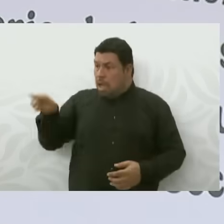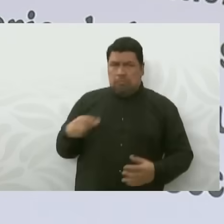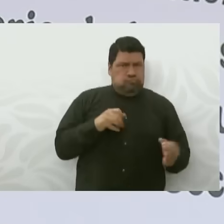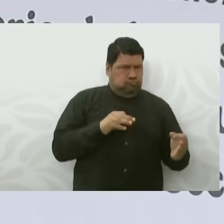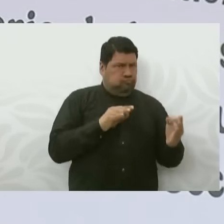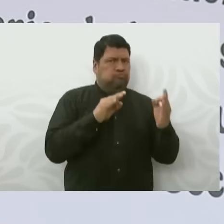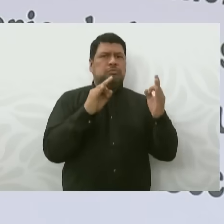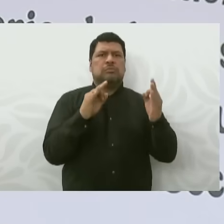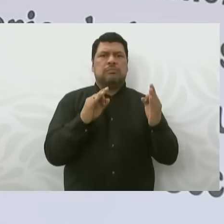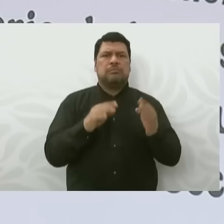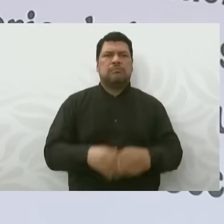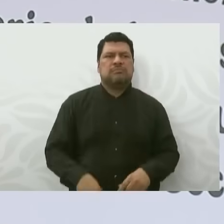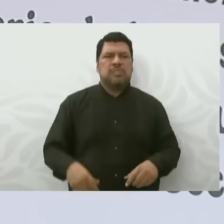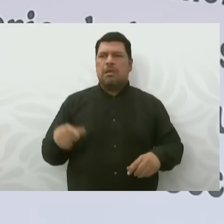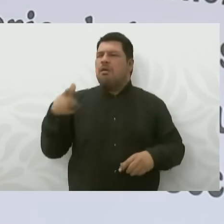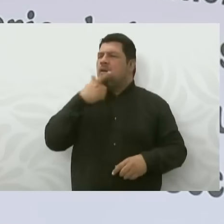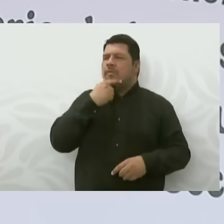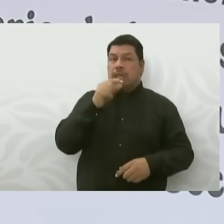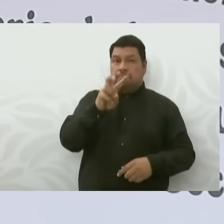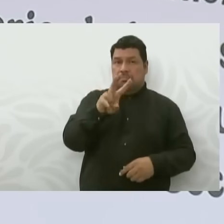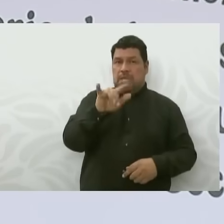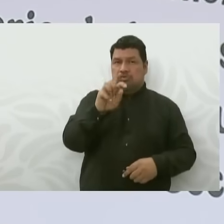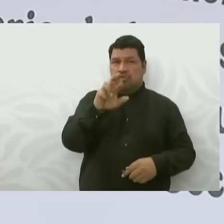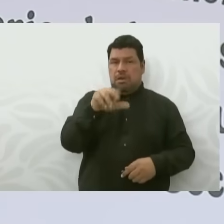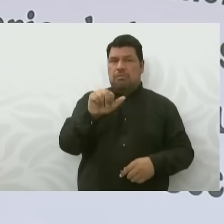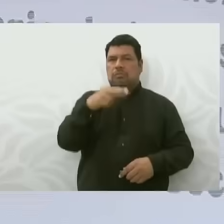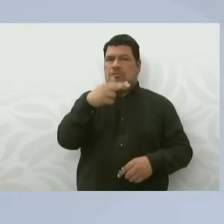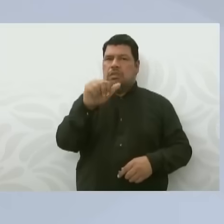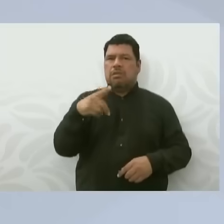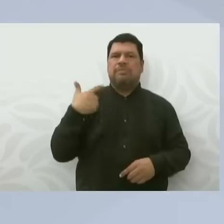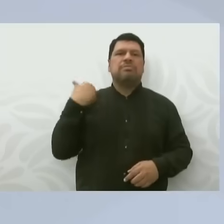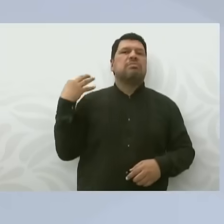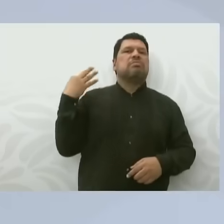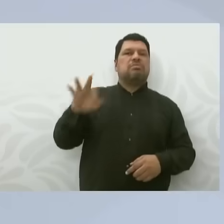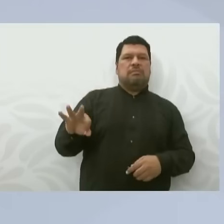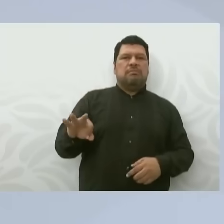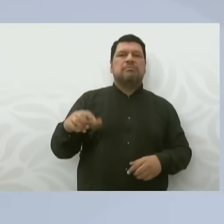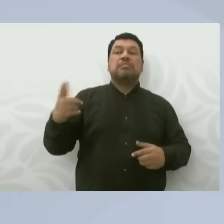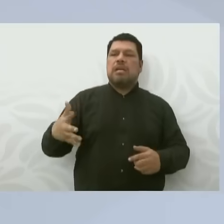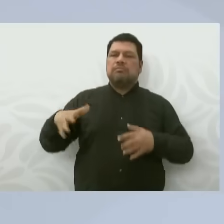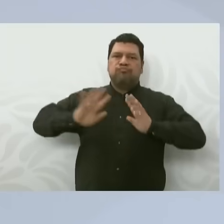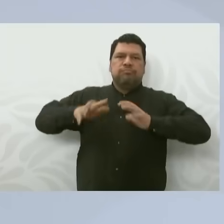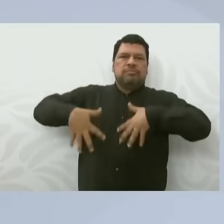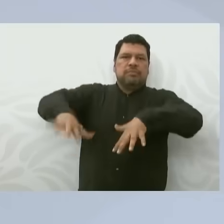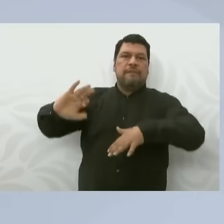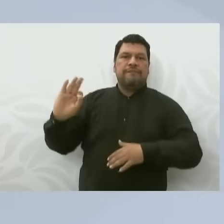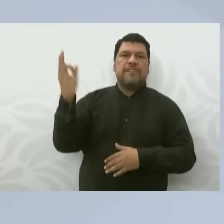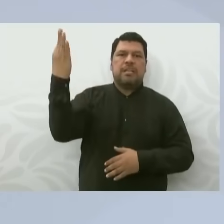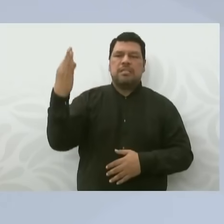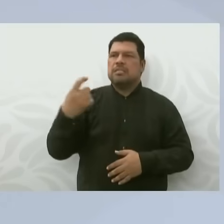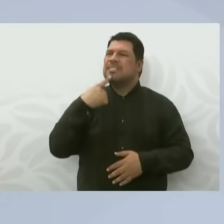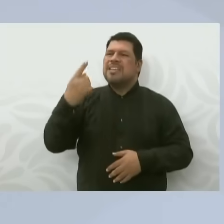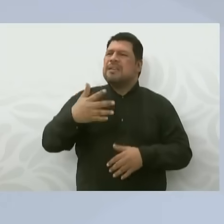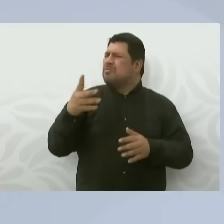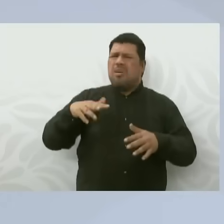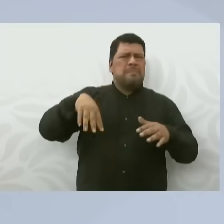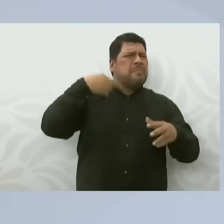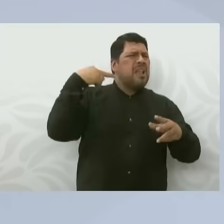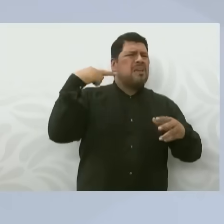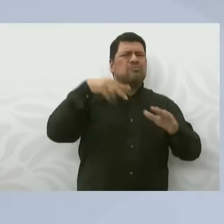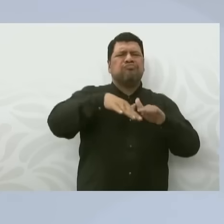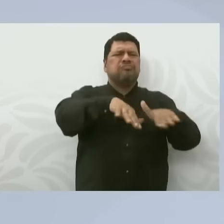el traidor Victoriano Huerta ordenó al Ejército Federal entonces la retirada del puerto dejando